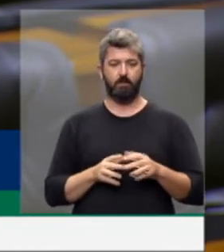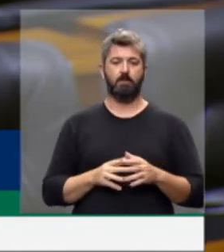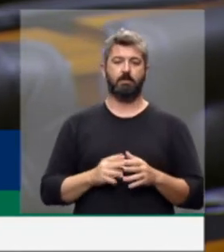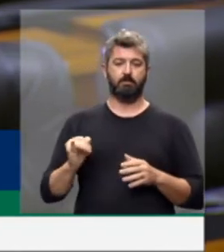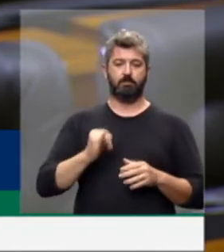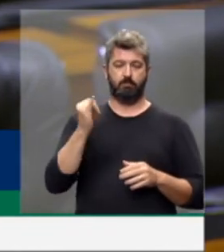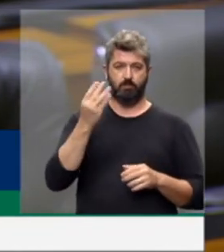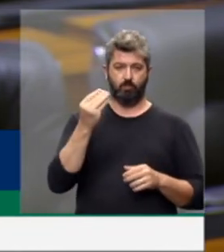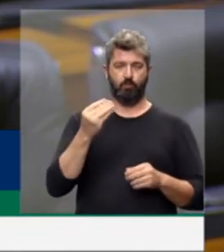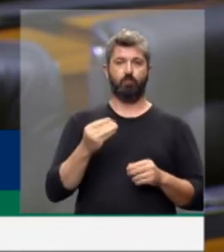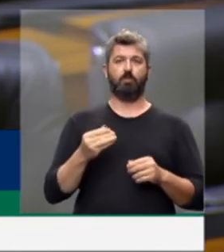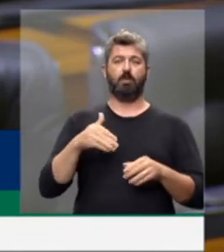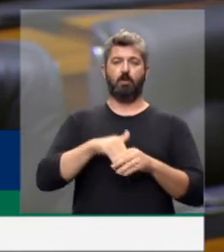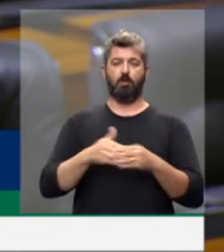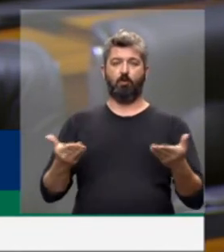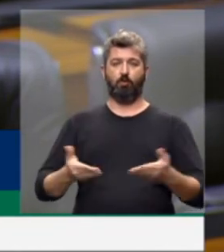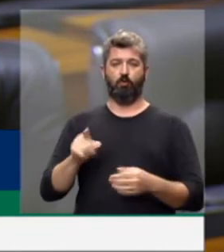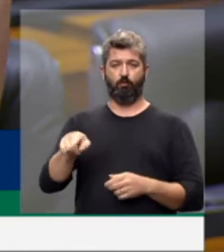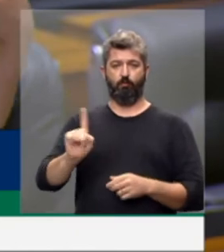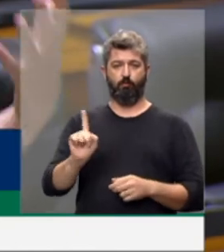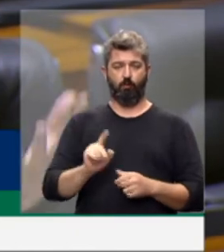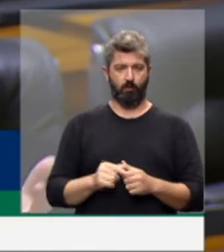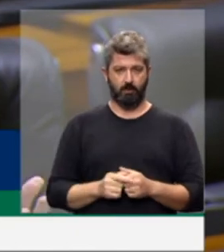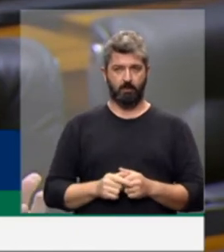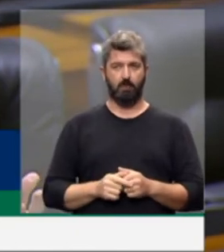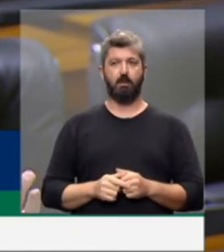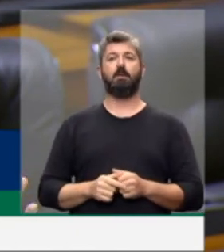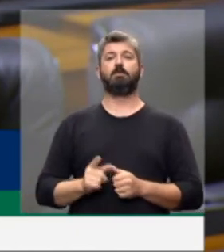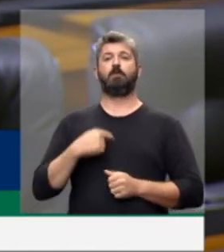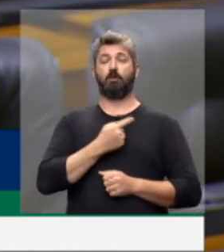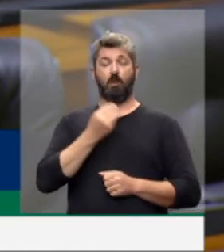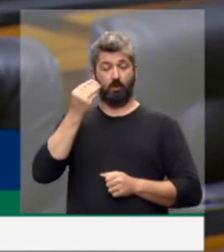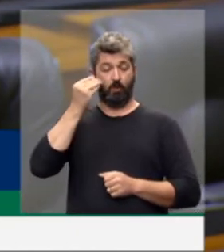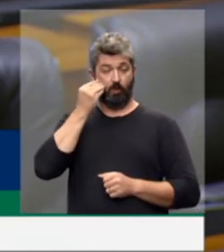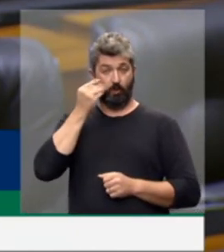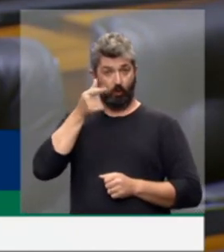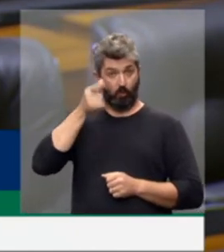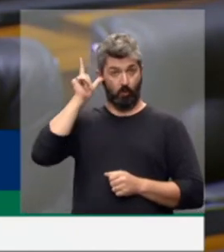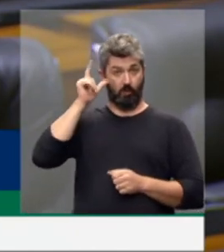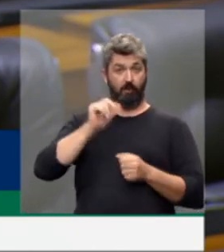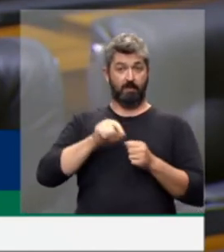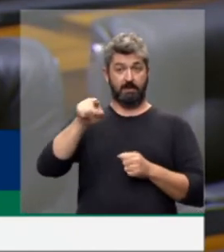NÓS NÃO PODEMOS TER ESSE TIPO DE RETROCESSO. PORTANTO NÓS ACHAMOS MUITO IMPORTANTE QUE SEJA RETIRADA DE PAUTA,